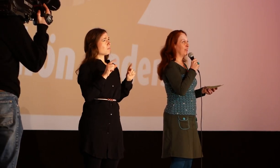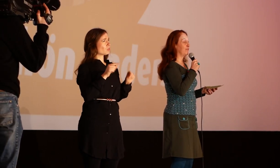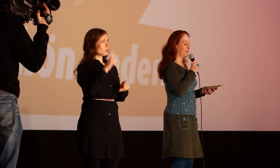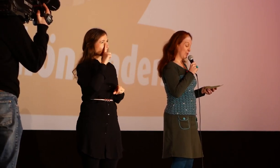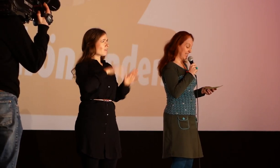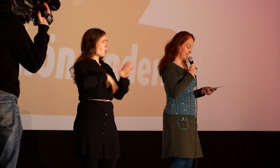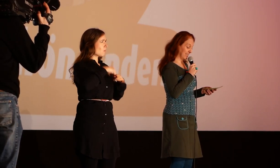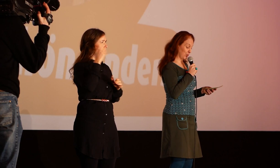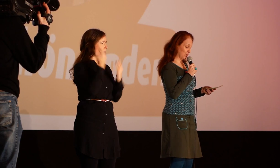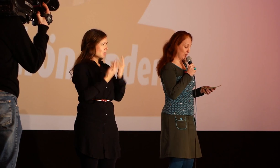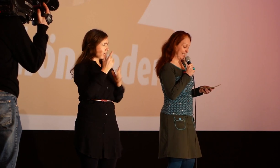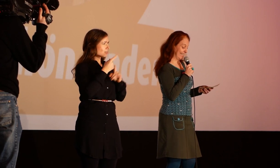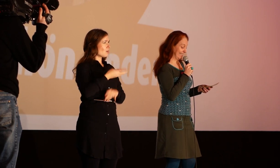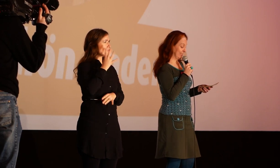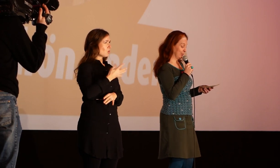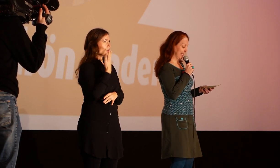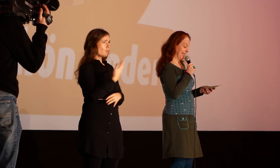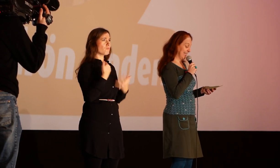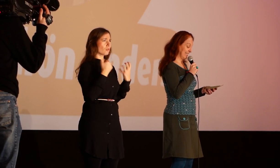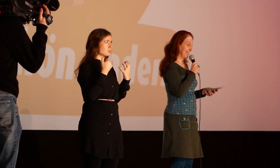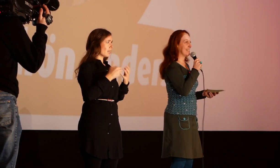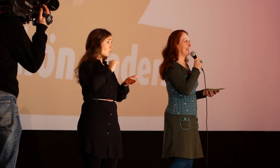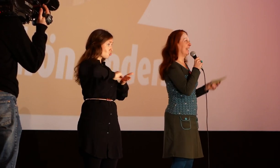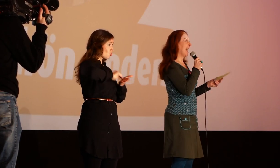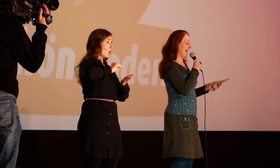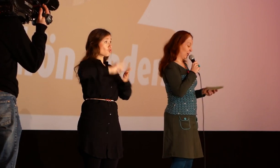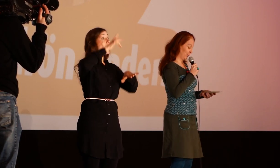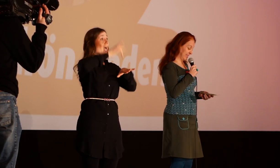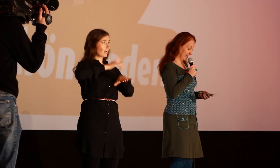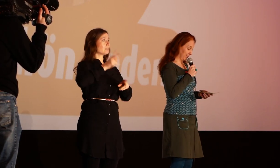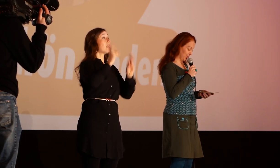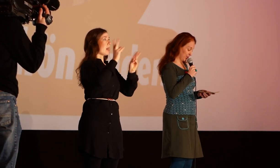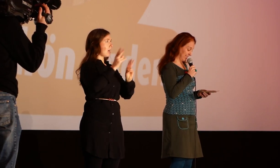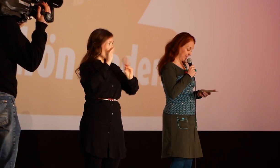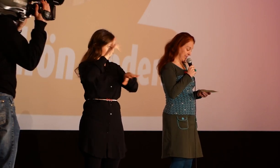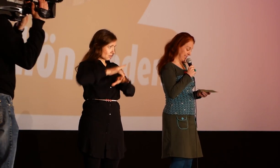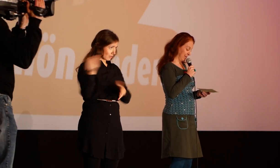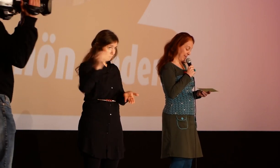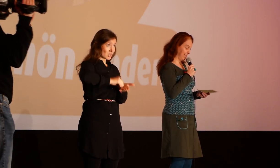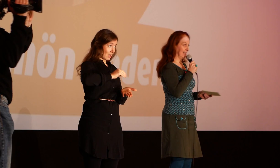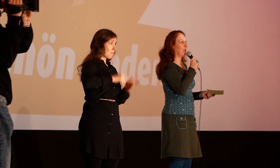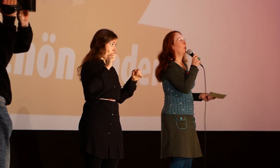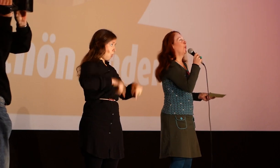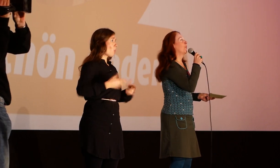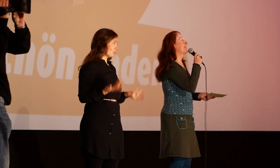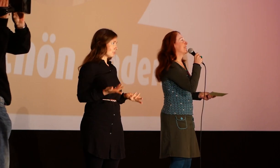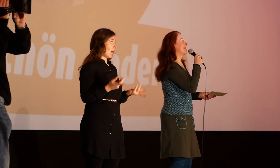465 Schüler*innen und Lehrende müssten heute hier sein, auch mit den gemischten Teams, die dabei waren.